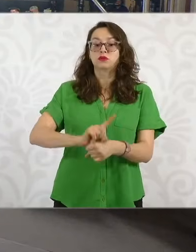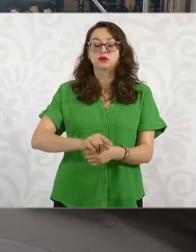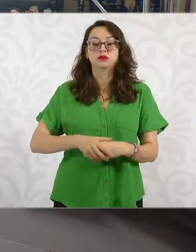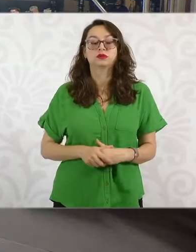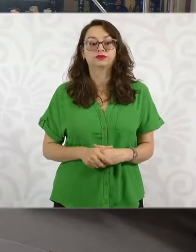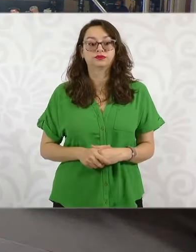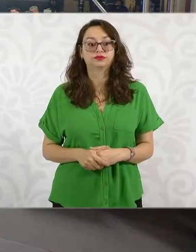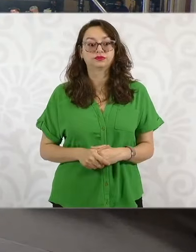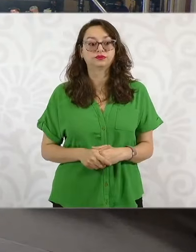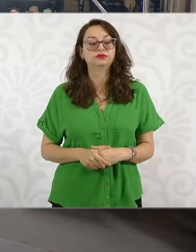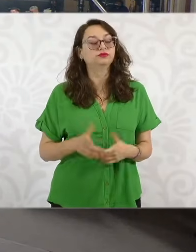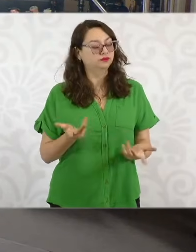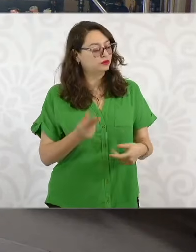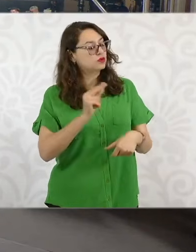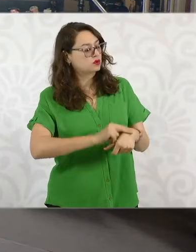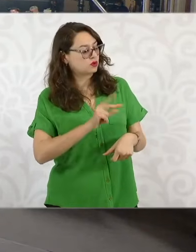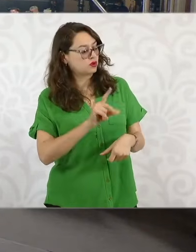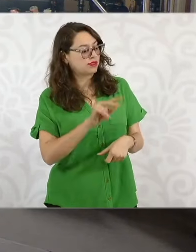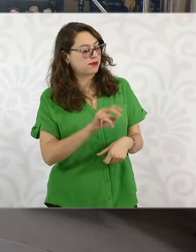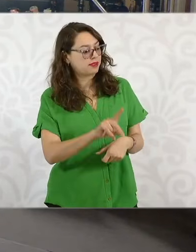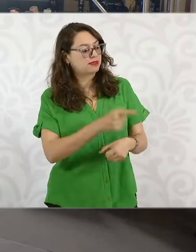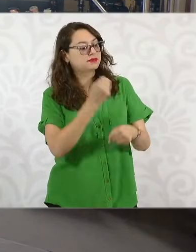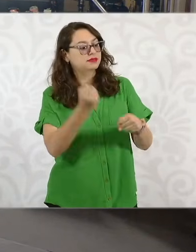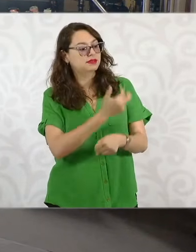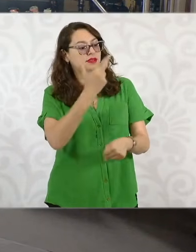doctor Kersenovic, subsecretario Clark, colegas de la industria,